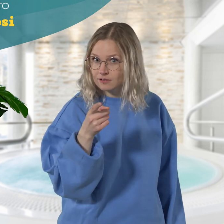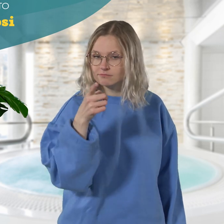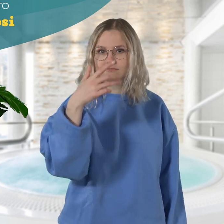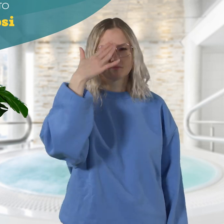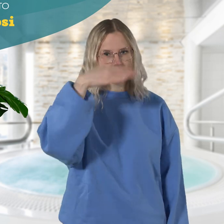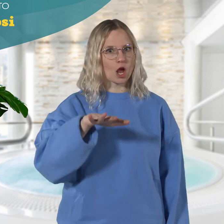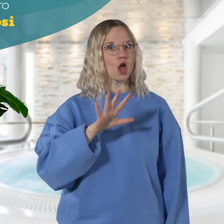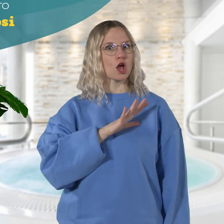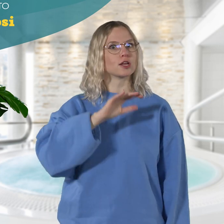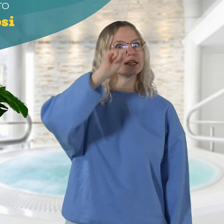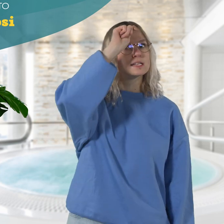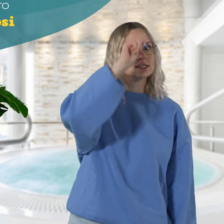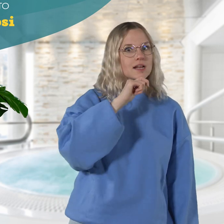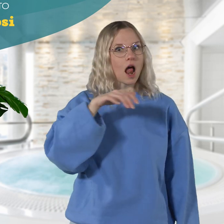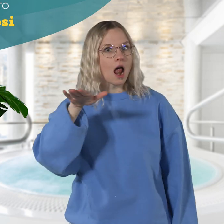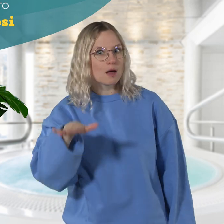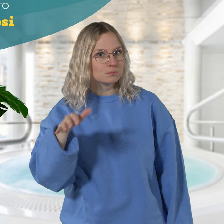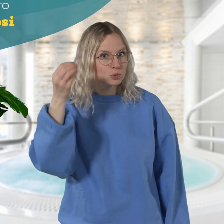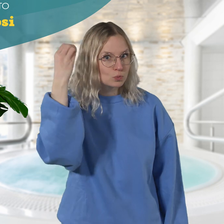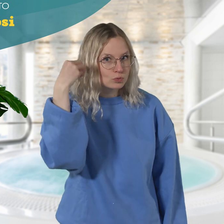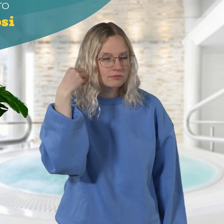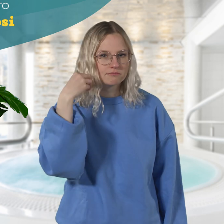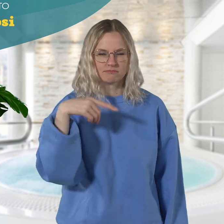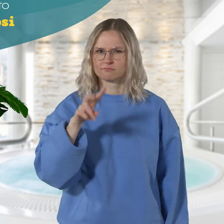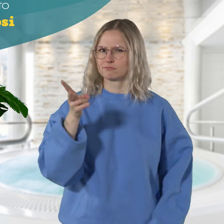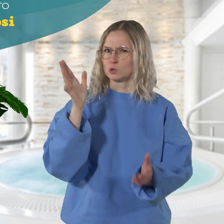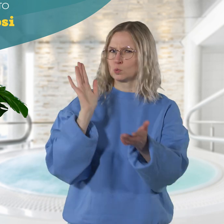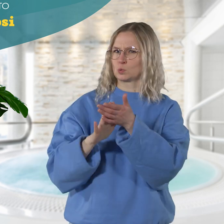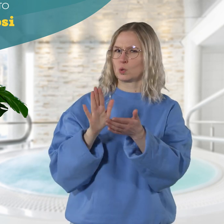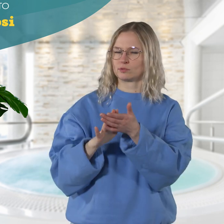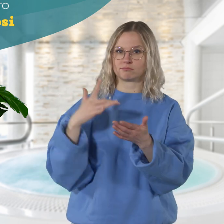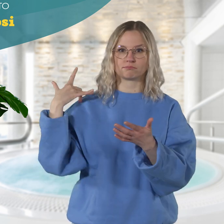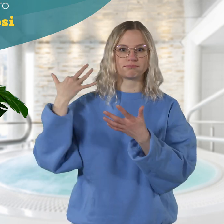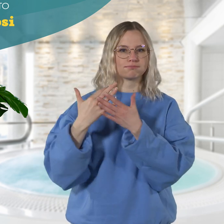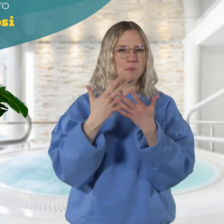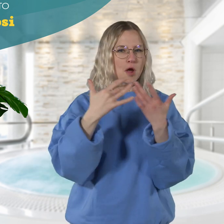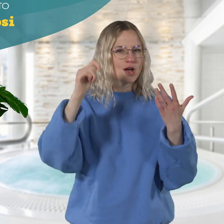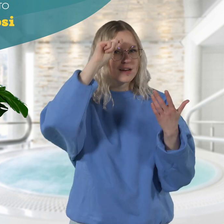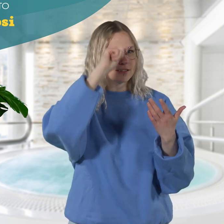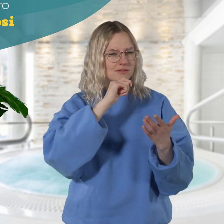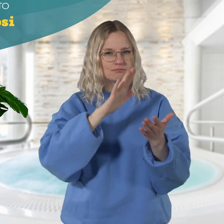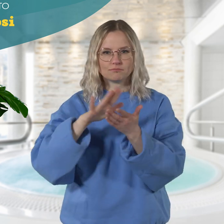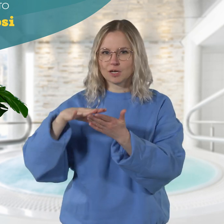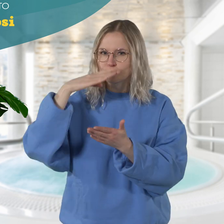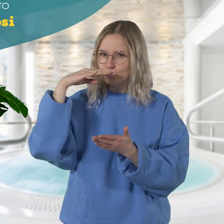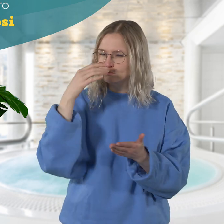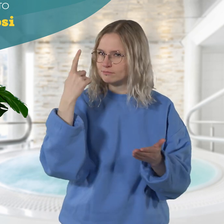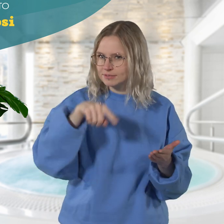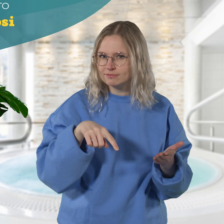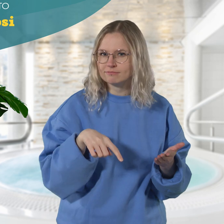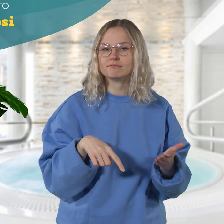Entä tiesitkö monien isien suosittelemasta isä ja lapsi -kurssista?